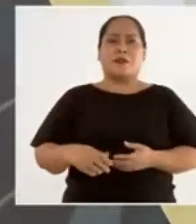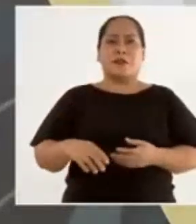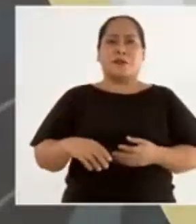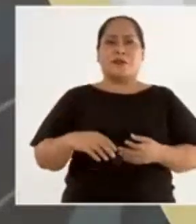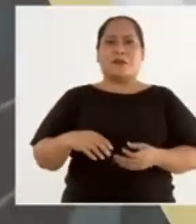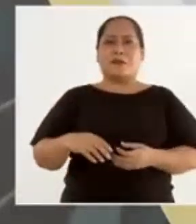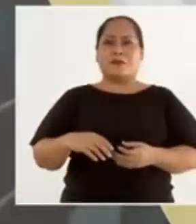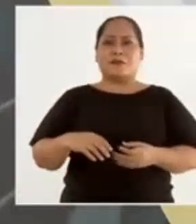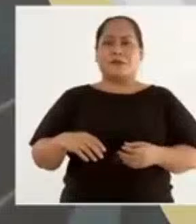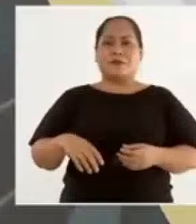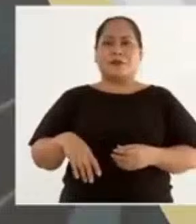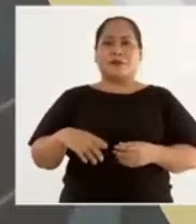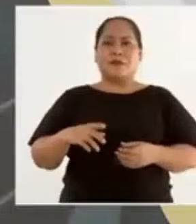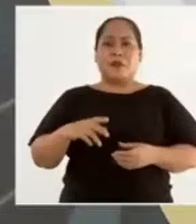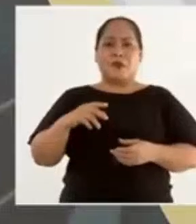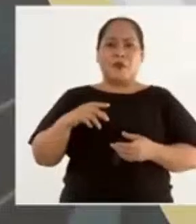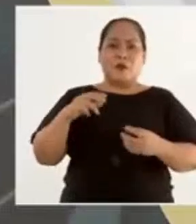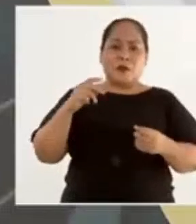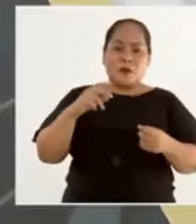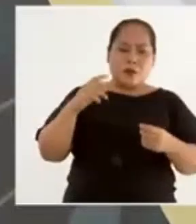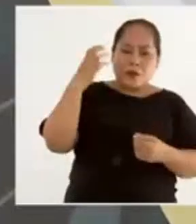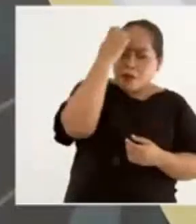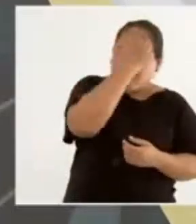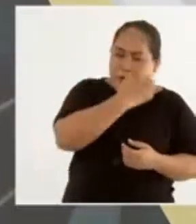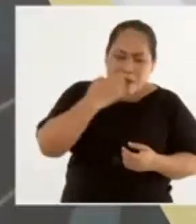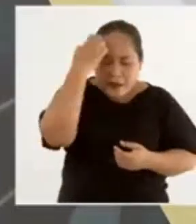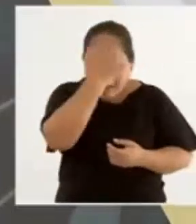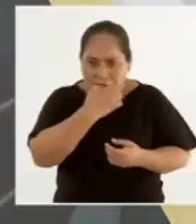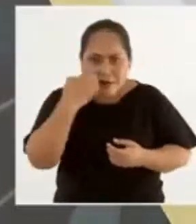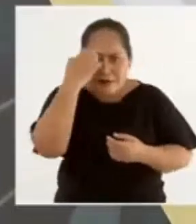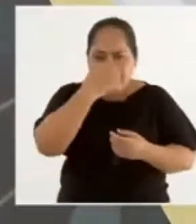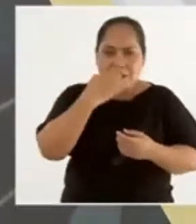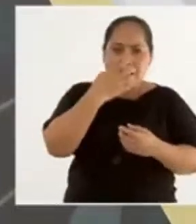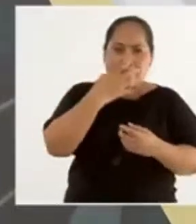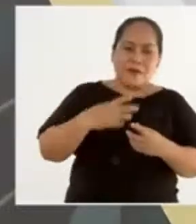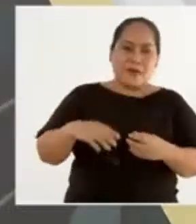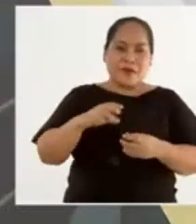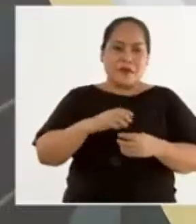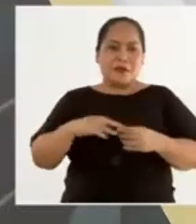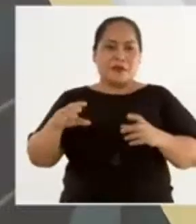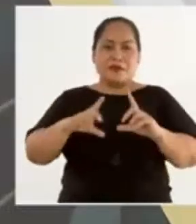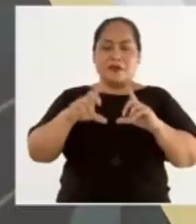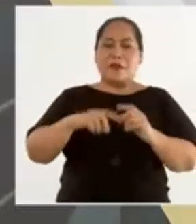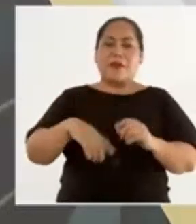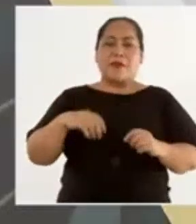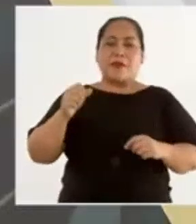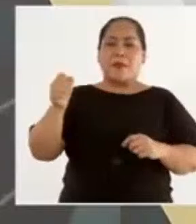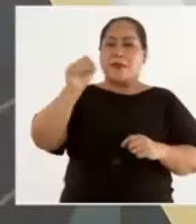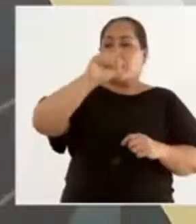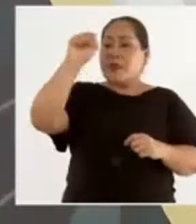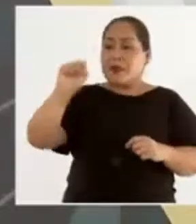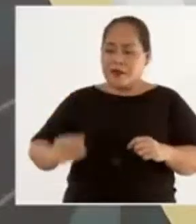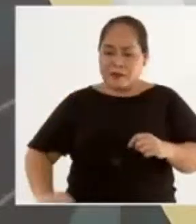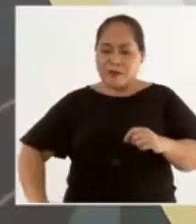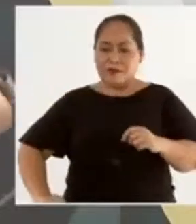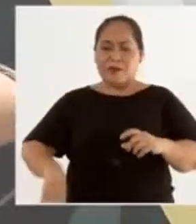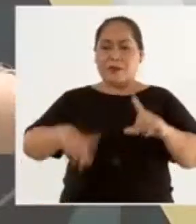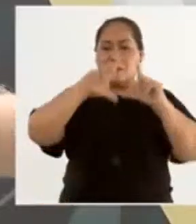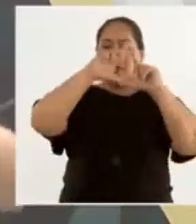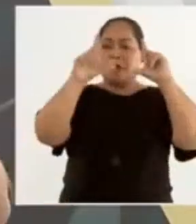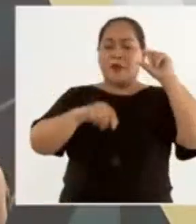endoscopio, el mejor endoscopio del sureste que ya está funcionando en este hospital. Nada de esto,